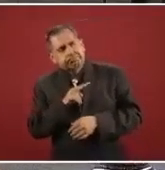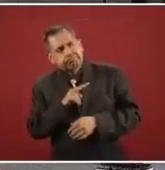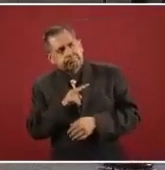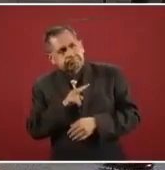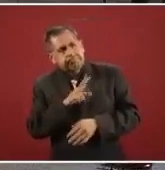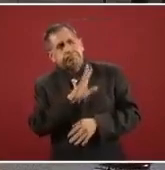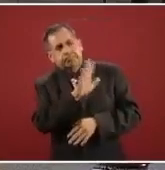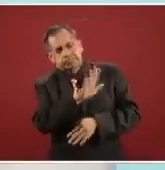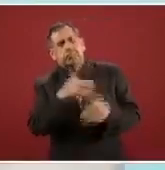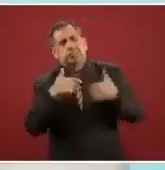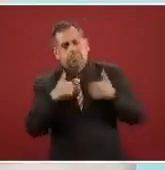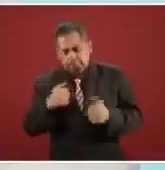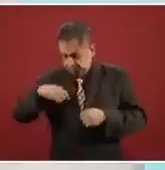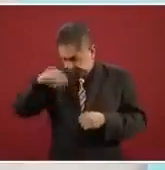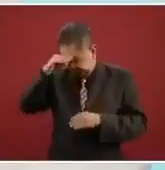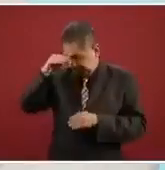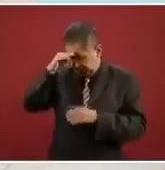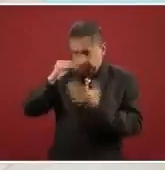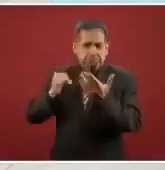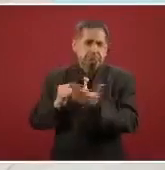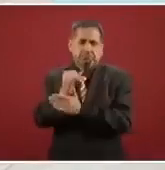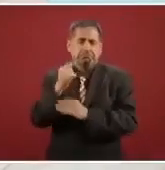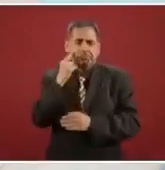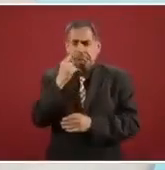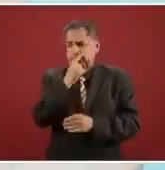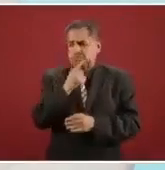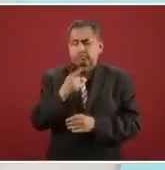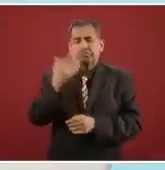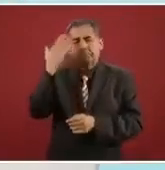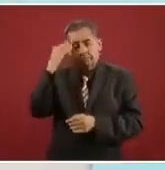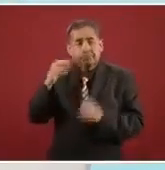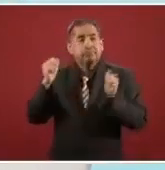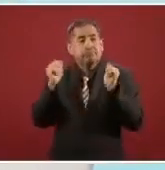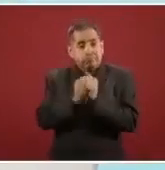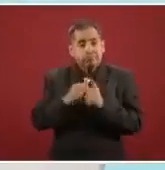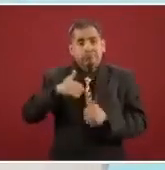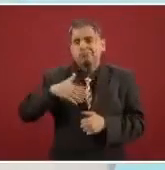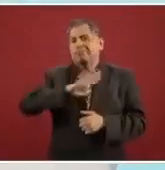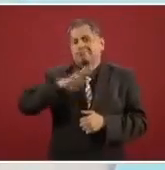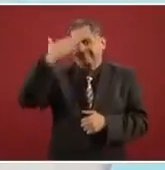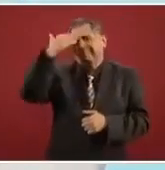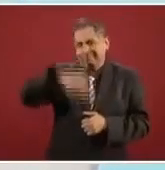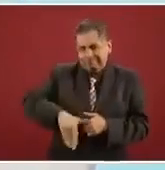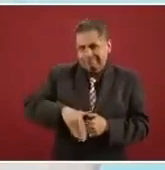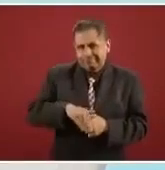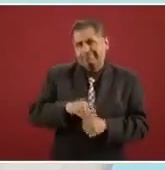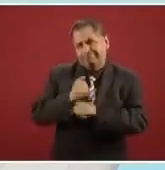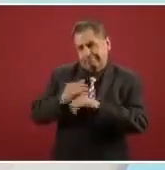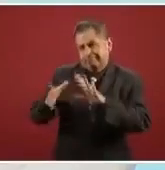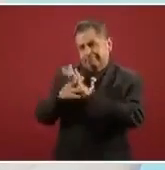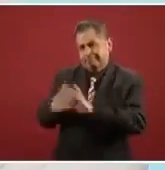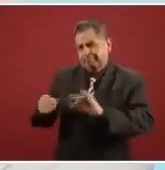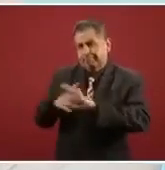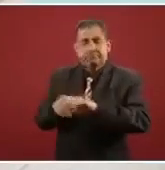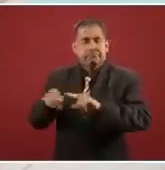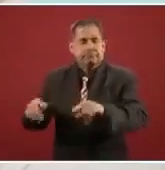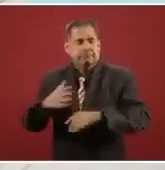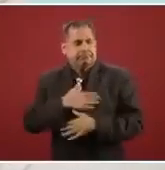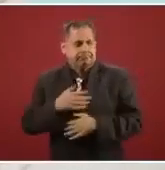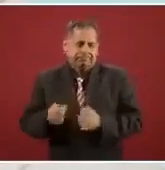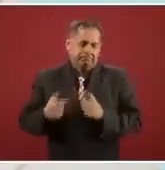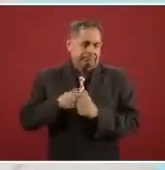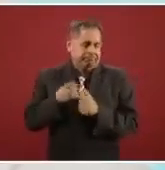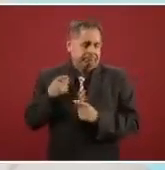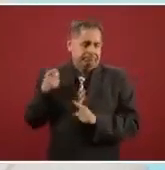una decisión libre y sobre la base de sus prioridades y sus derechos.